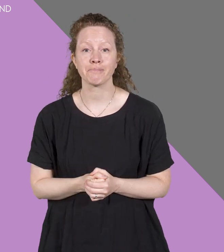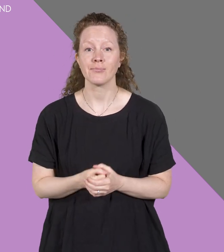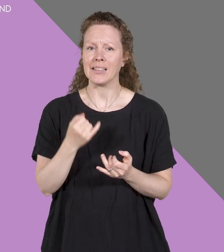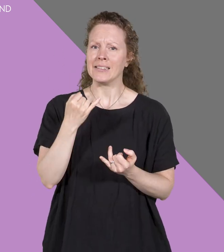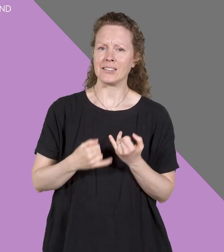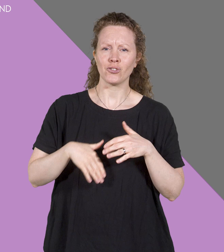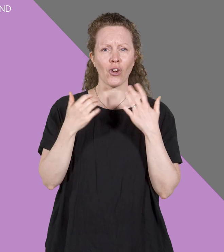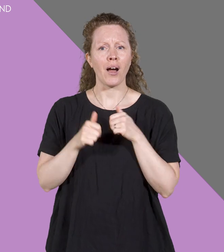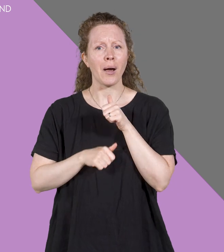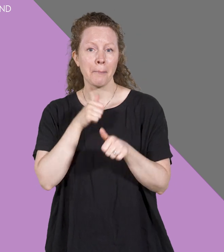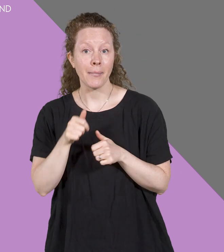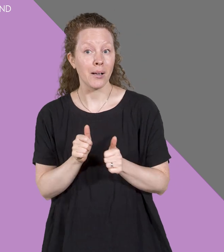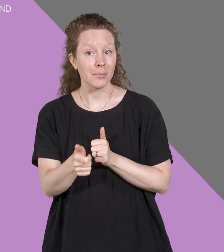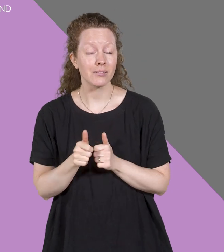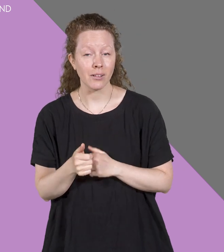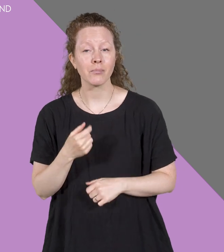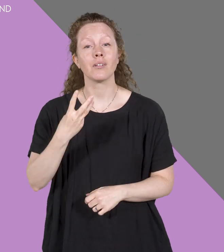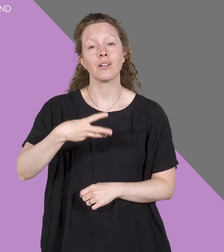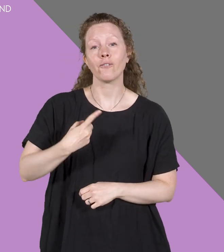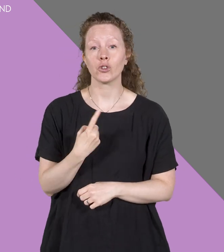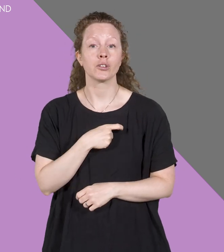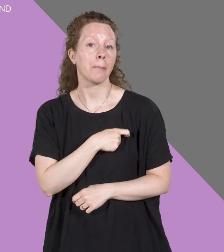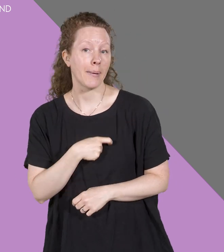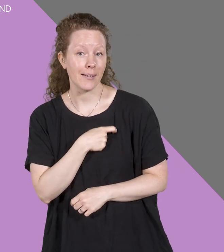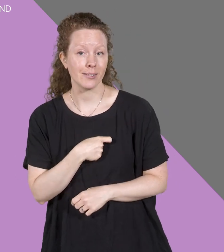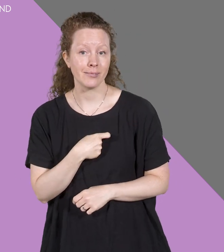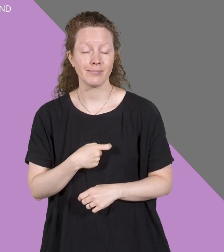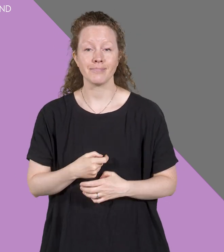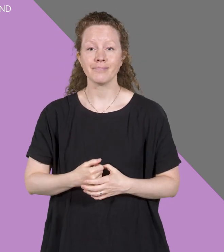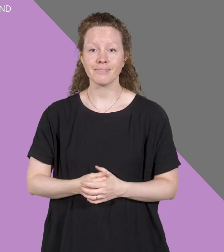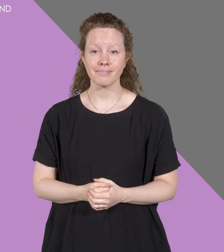Tiden för att anmäla delegater löper ut den 31.5.